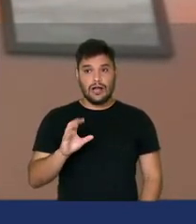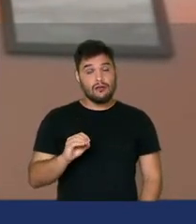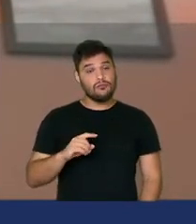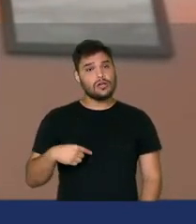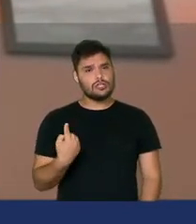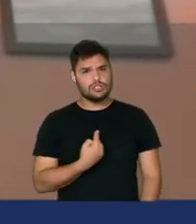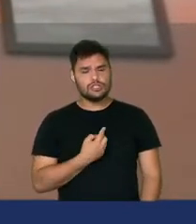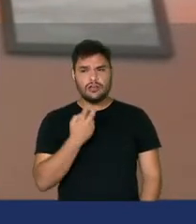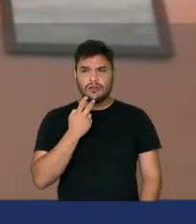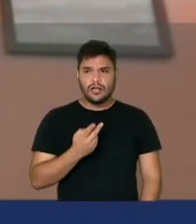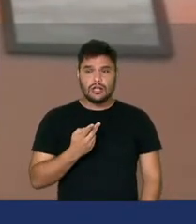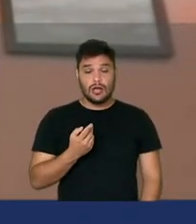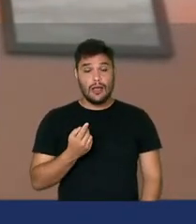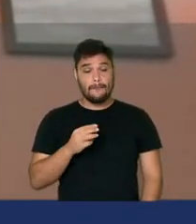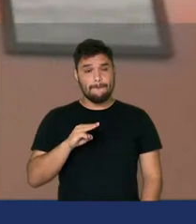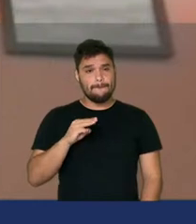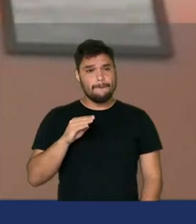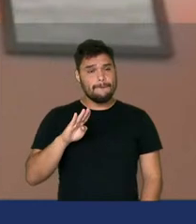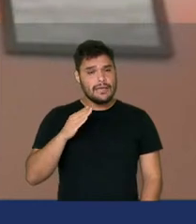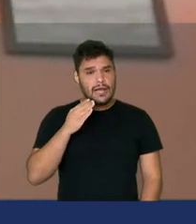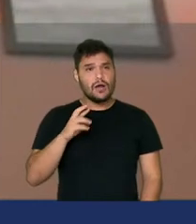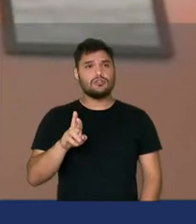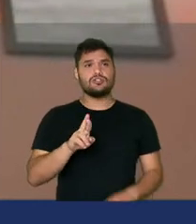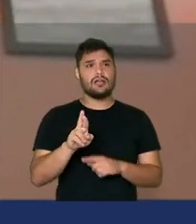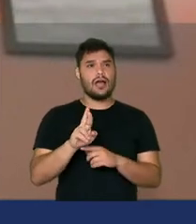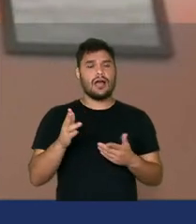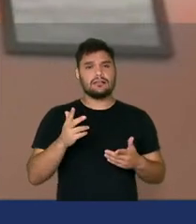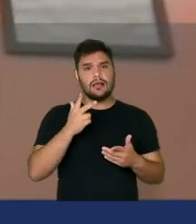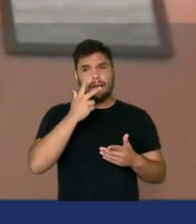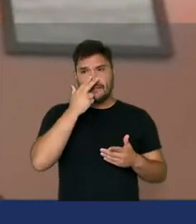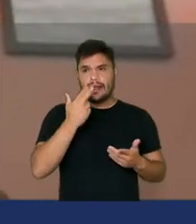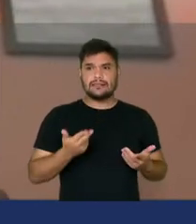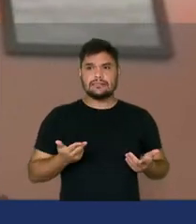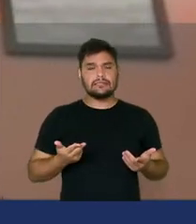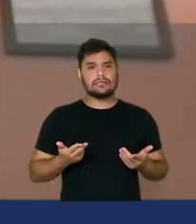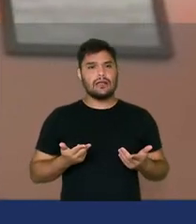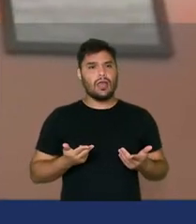HÁ ACERCA DE UMA HORA ATRÁS. REFORÇO O PL DO PAULO